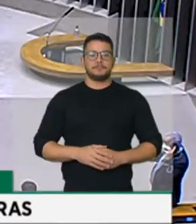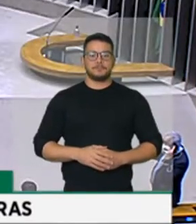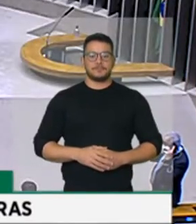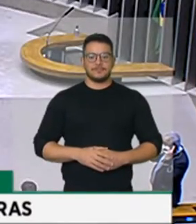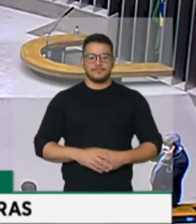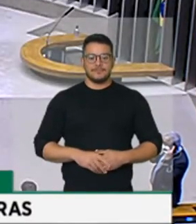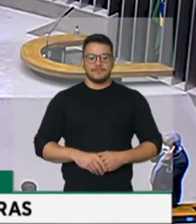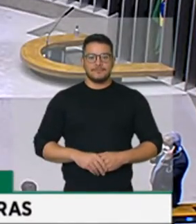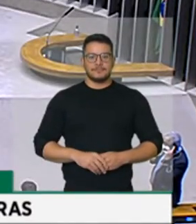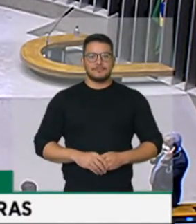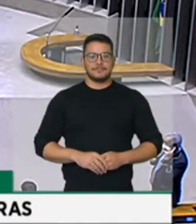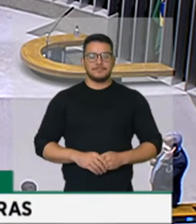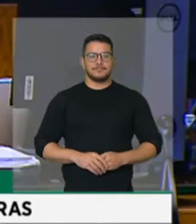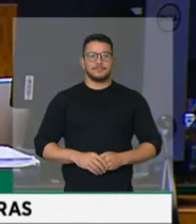DEPUTADO WOLNEY. COMO ORIENTA